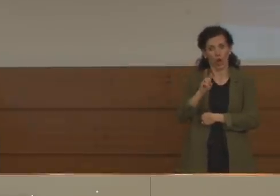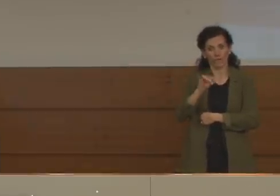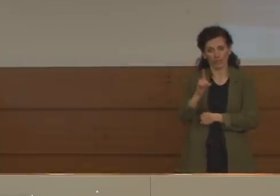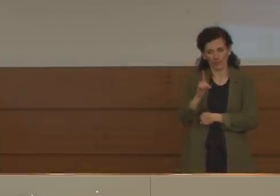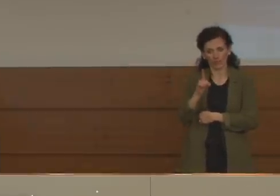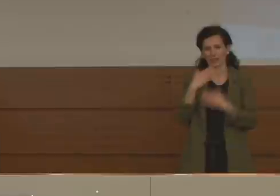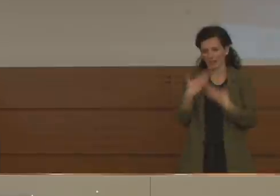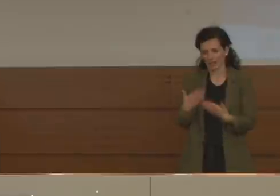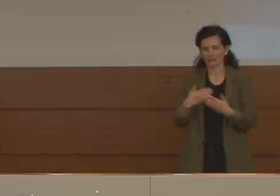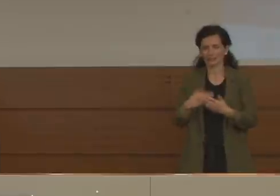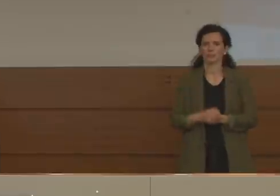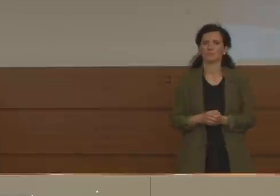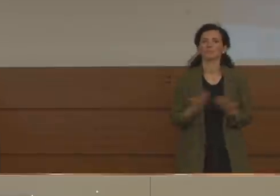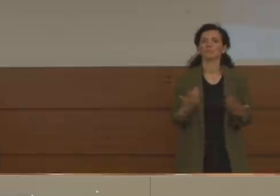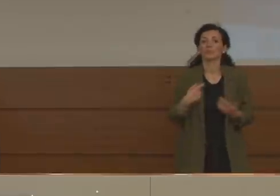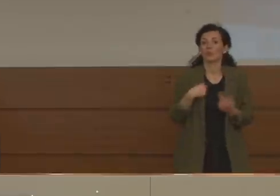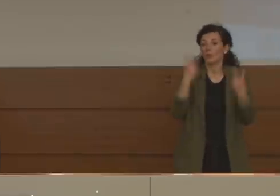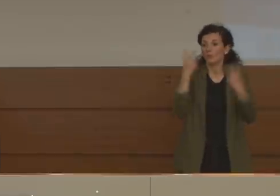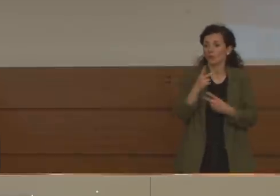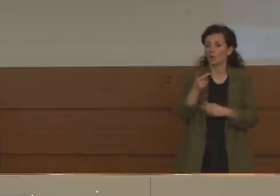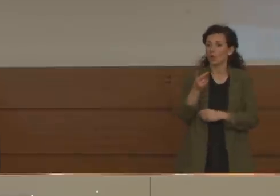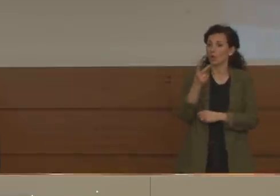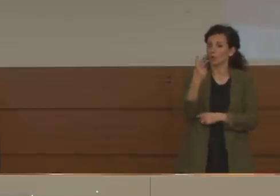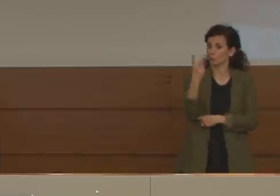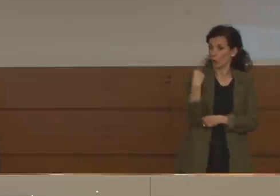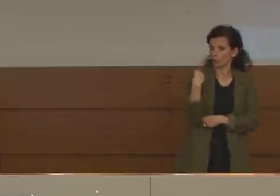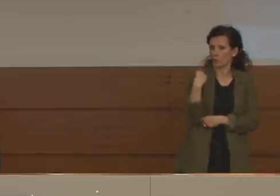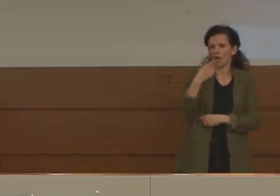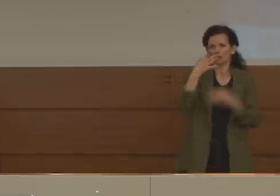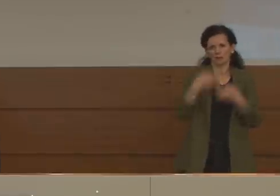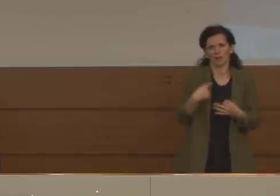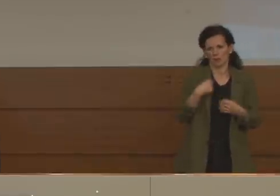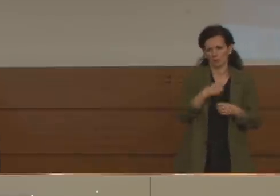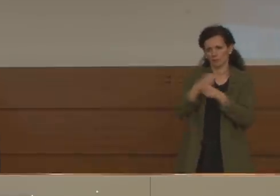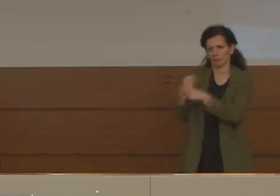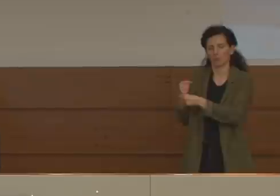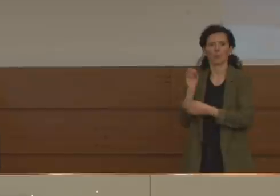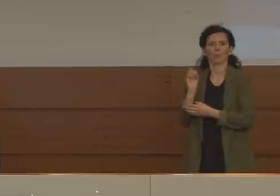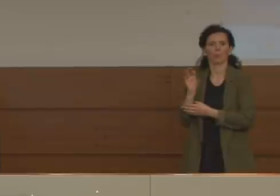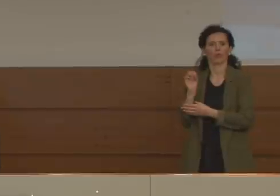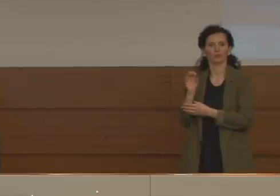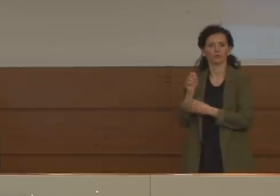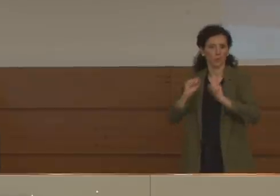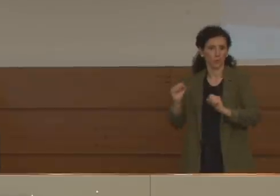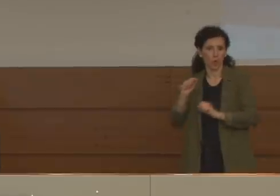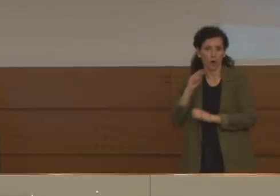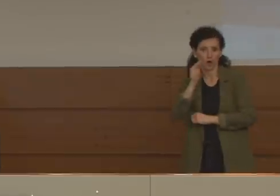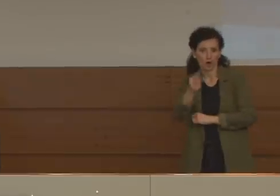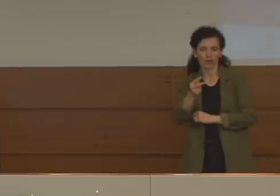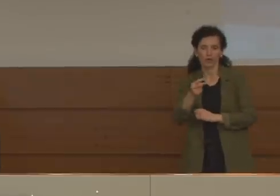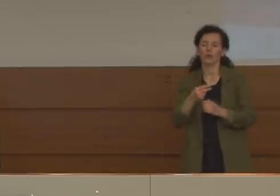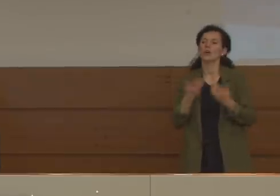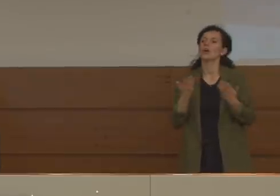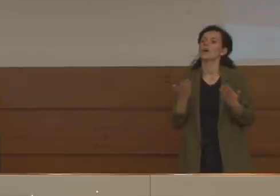Io lascerei tutte e due le domande al professore, se può rispondere lui. Anche se devo dire